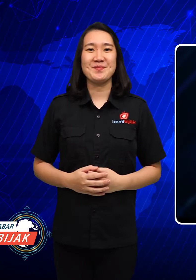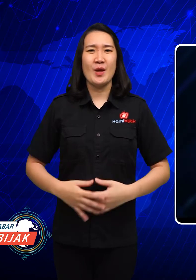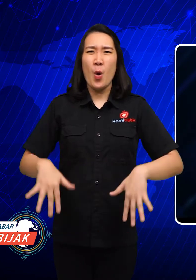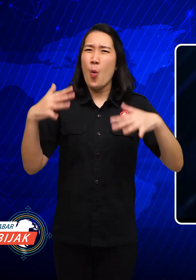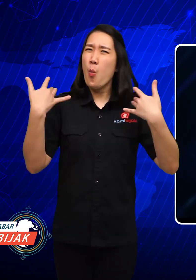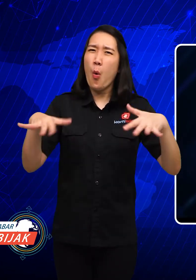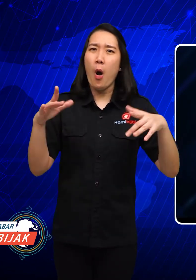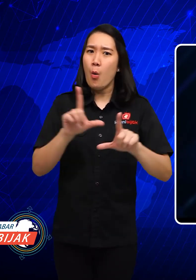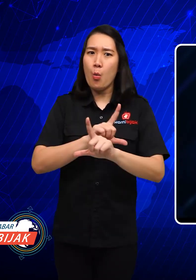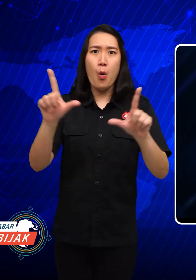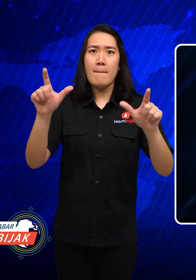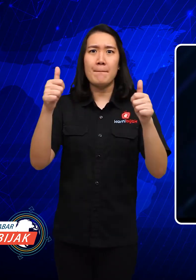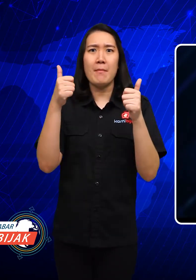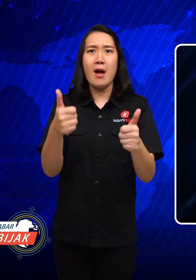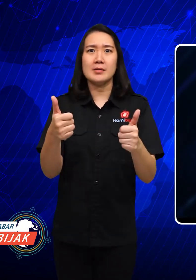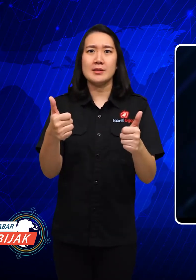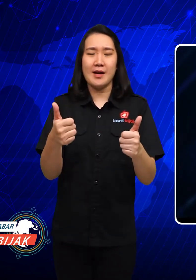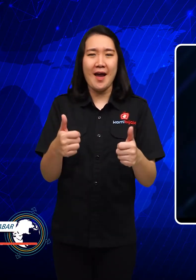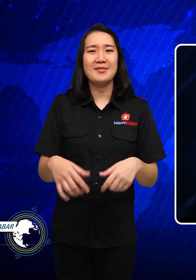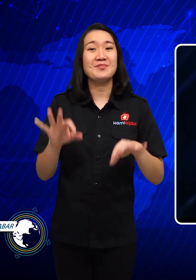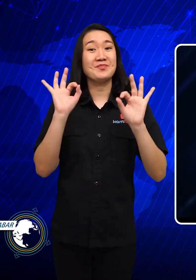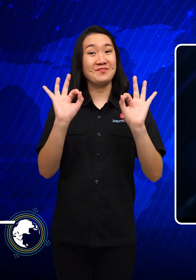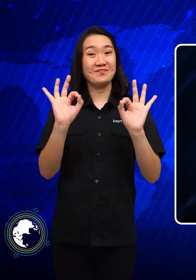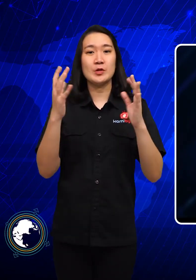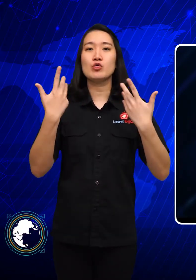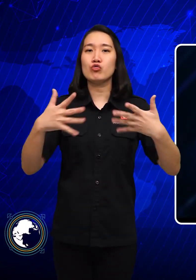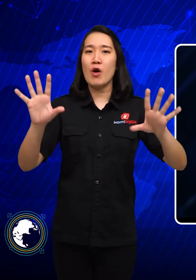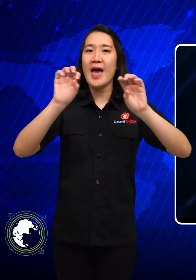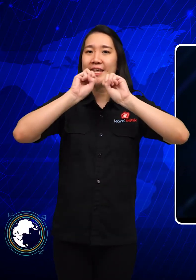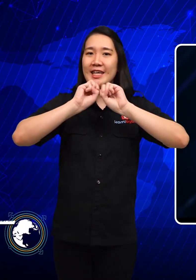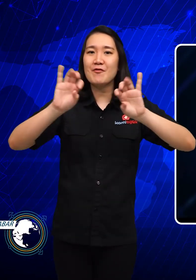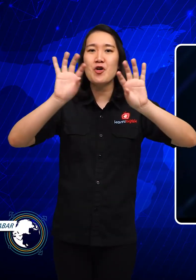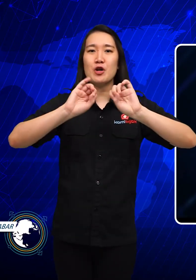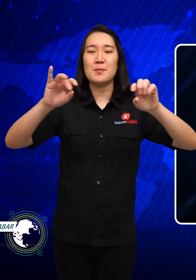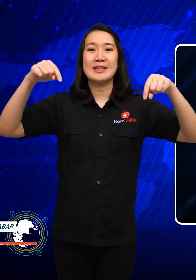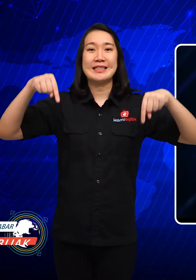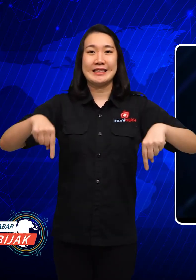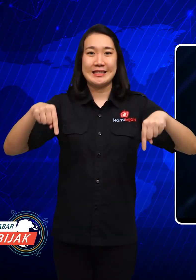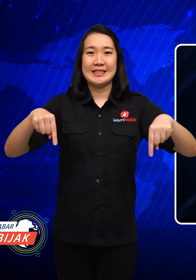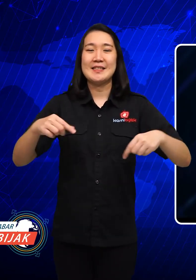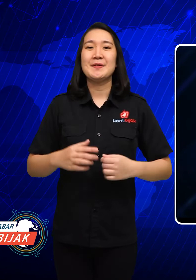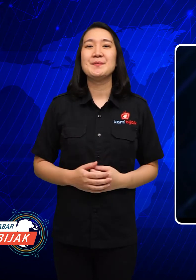Wow luar biasa ya. Oke sekian informasi berita hari ini.